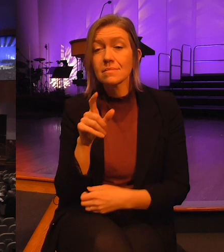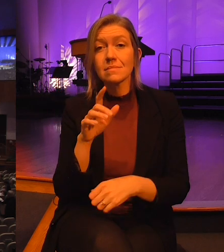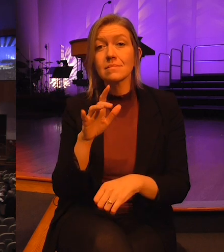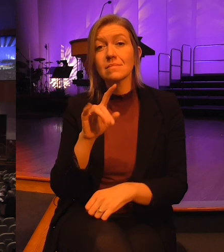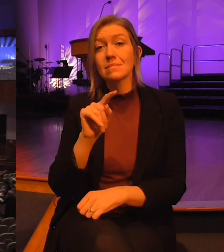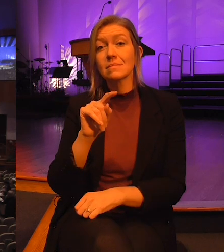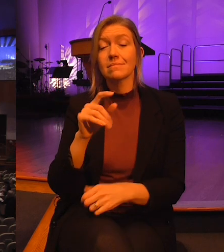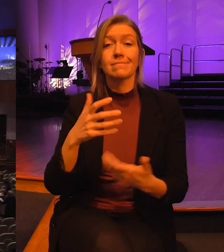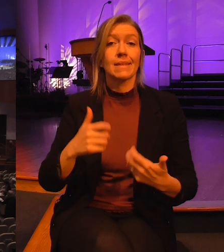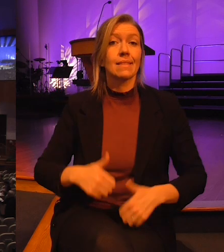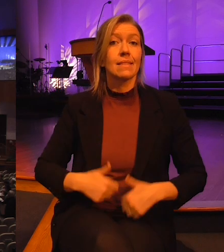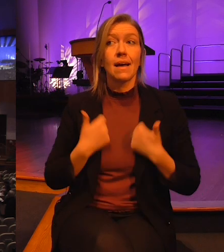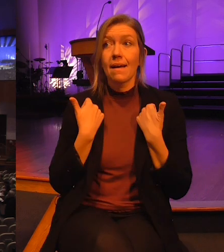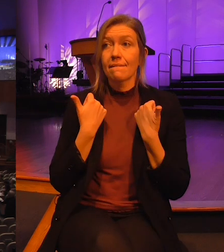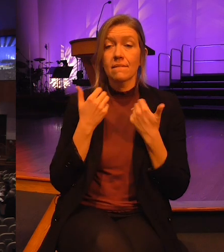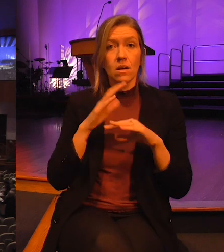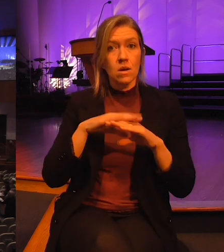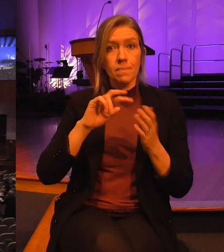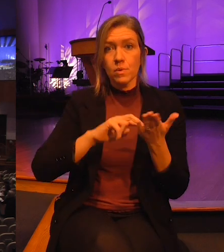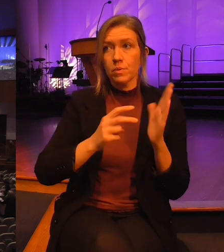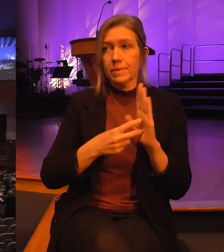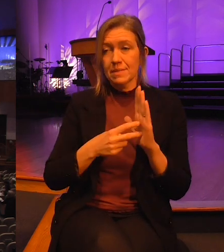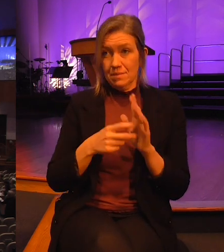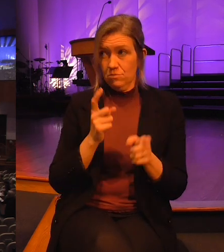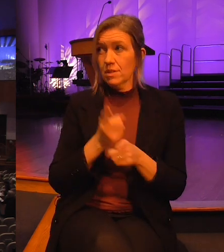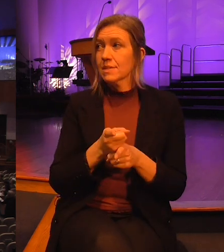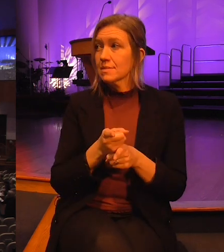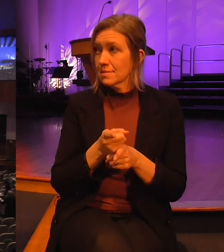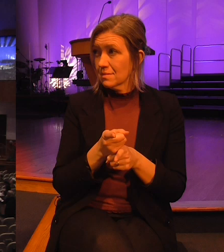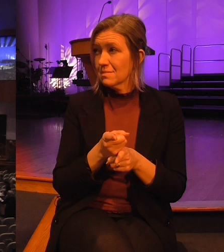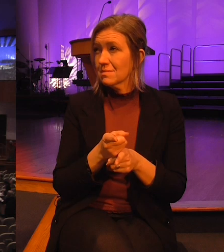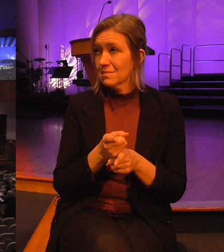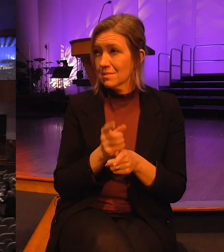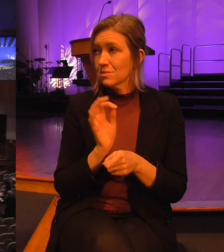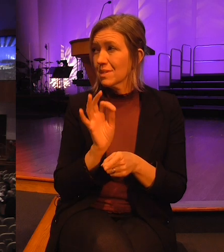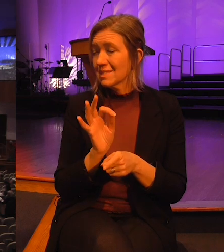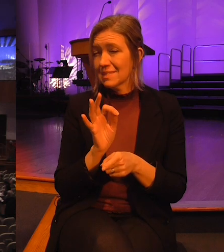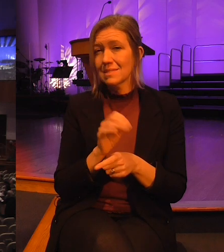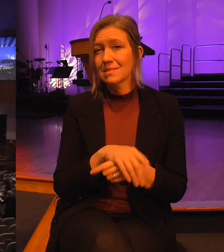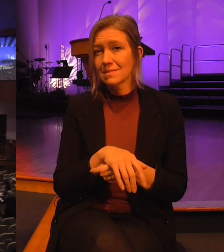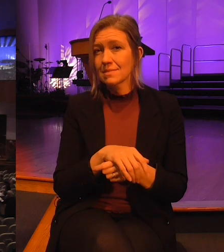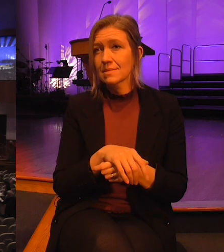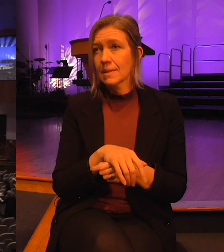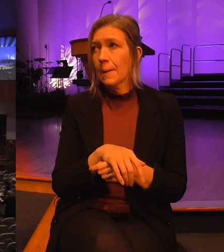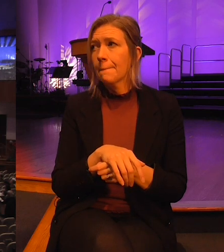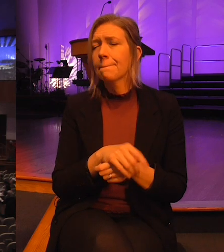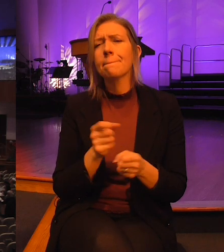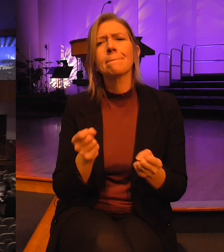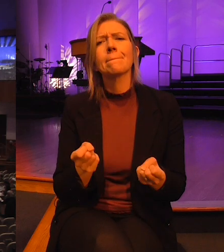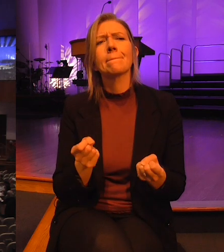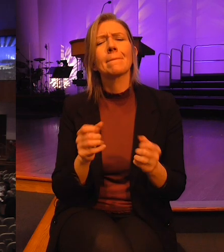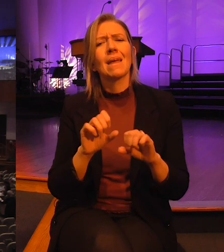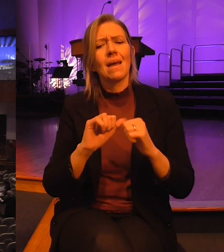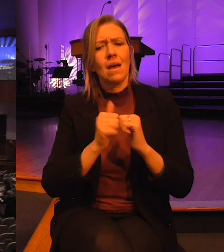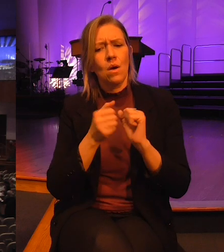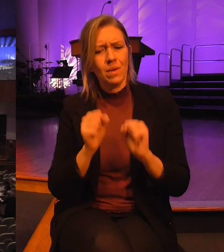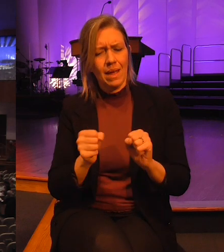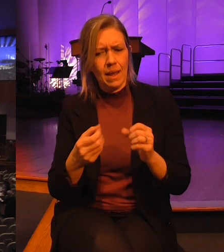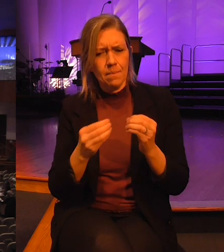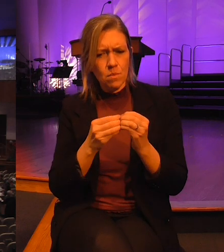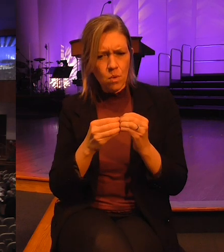a propósito muy bien y uh cómo podría abrirme mejor a Experimentar a Dios La resonancia de Dios en mi